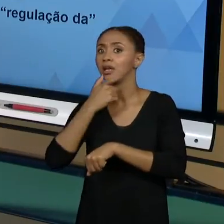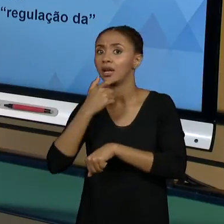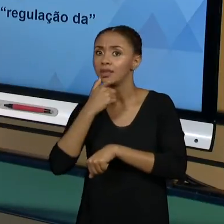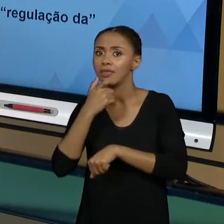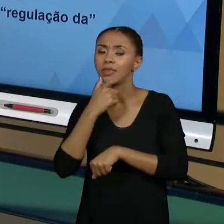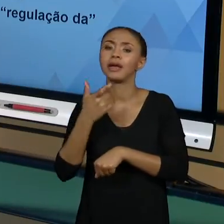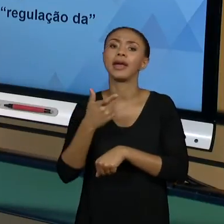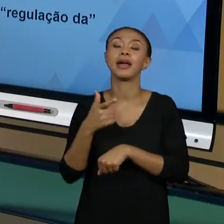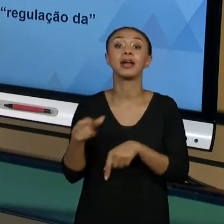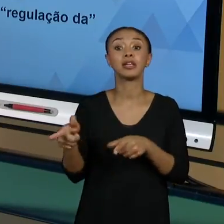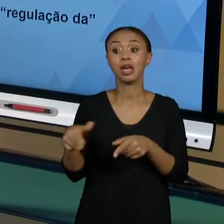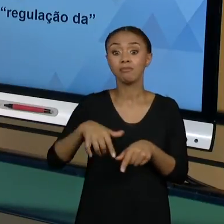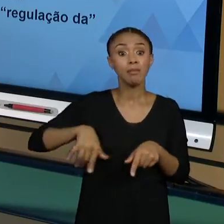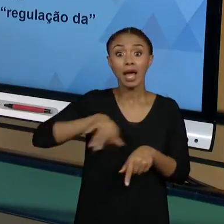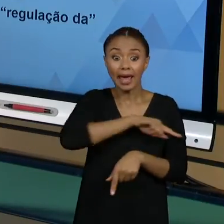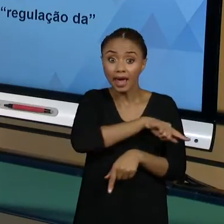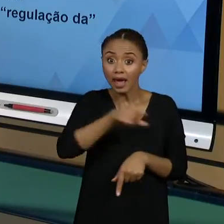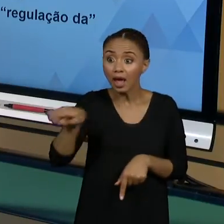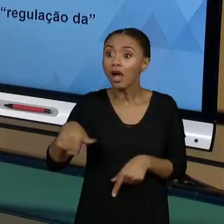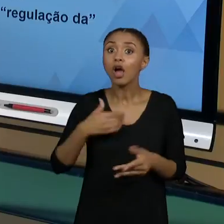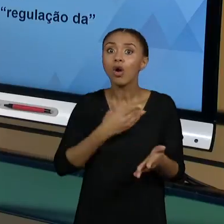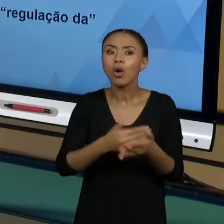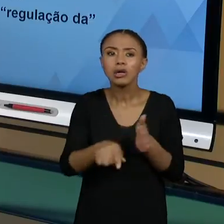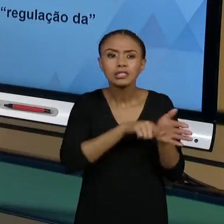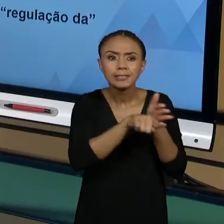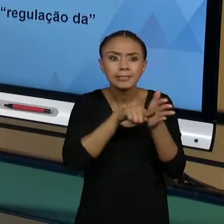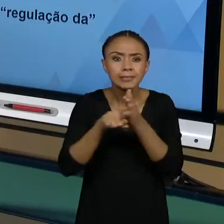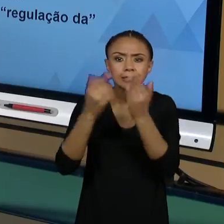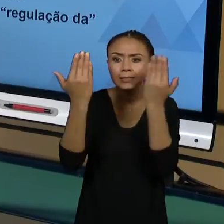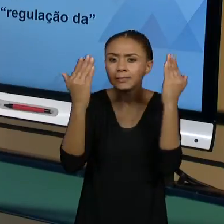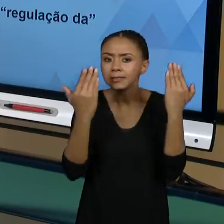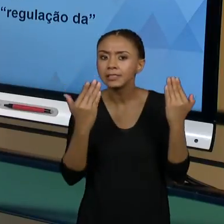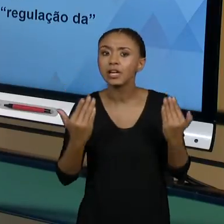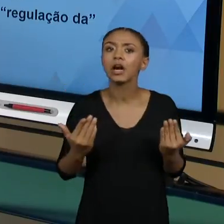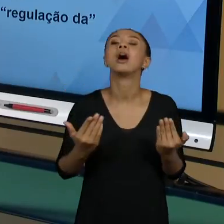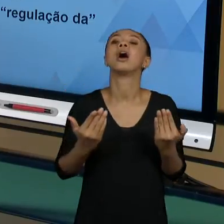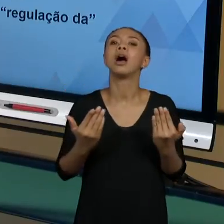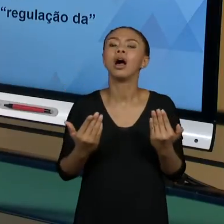PRODUZIR ANÁLISES QUE VÃO QUESTIONAR UMA DIVISÃO